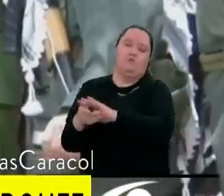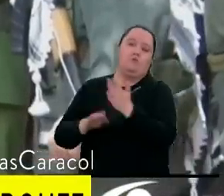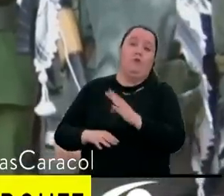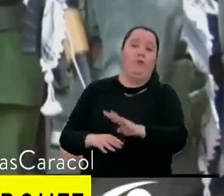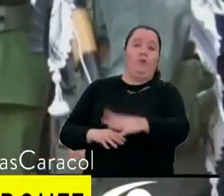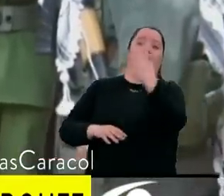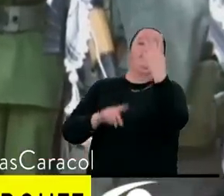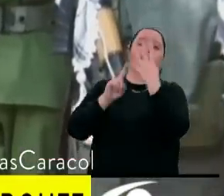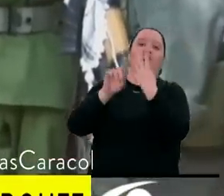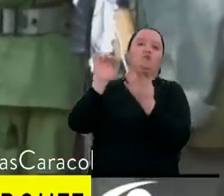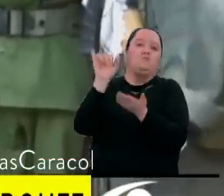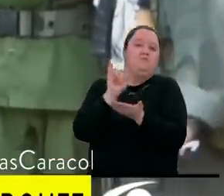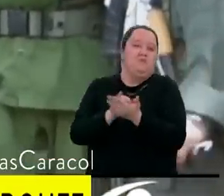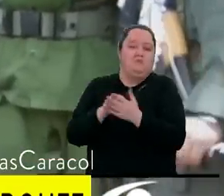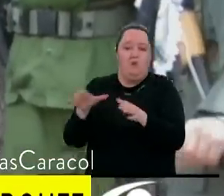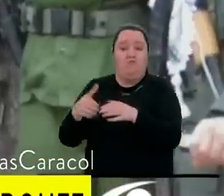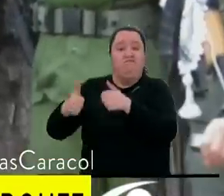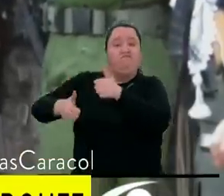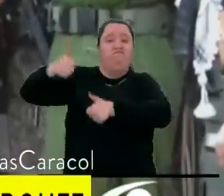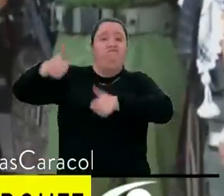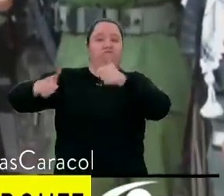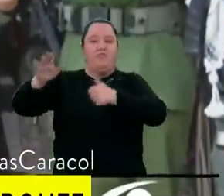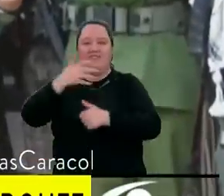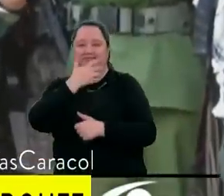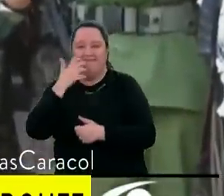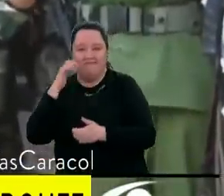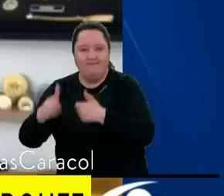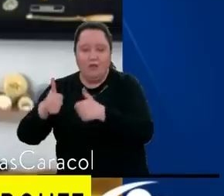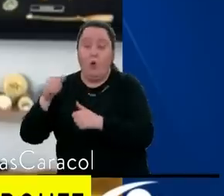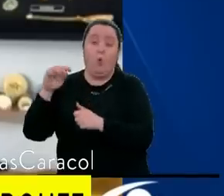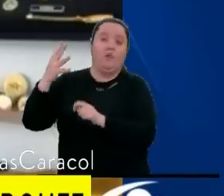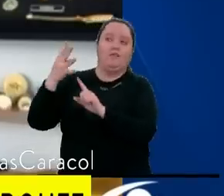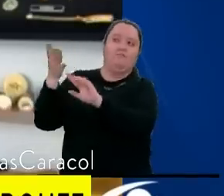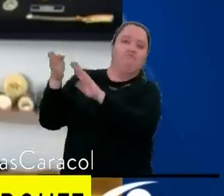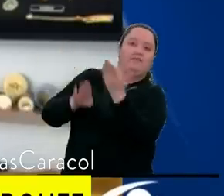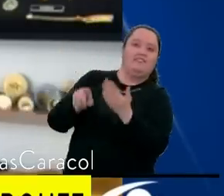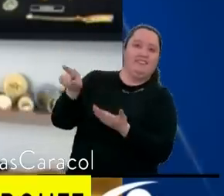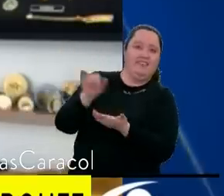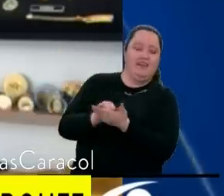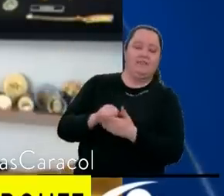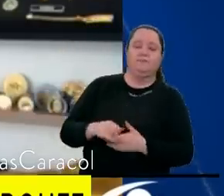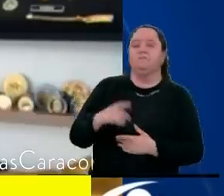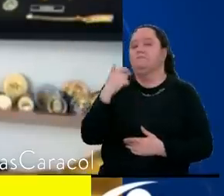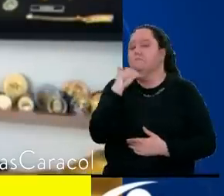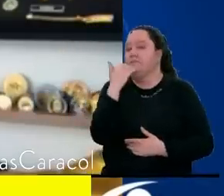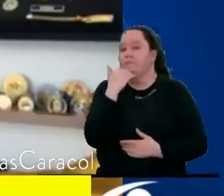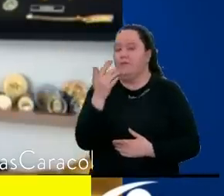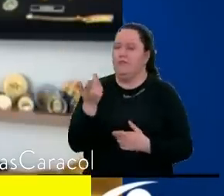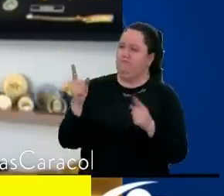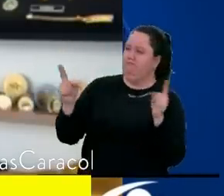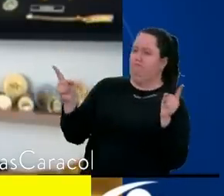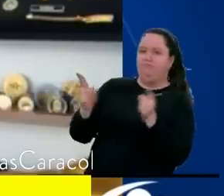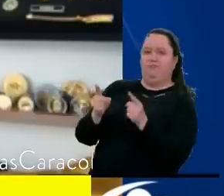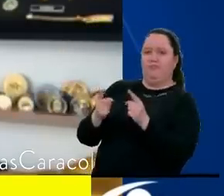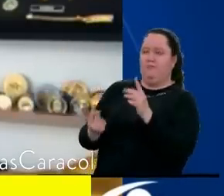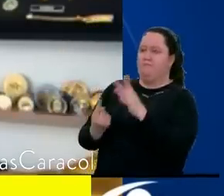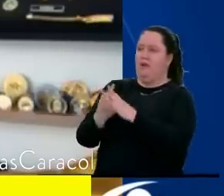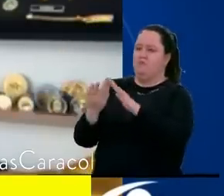por mordisqueo por aborto de otros grupos ilegales